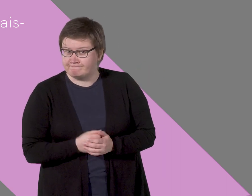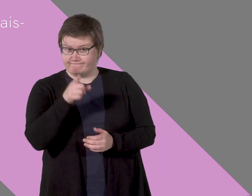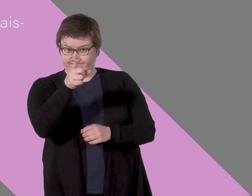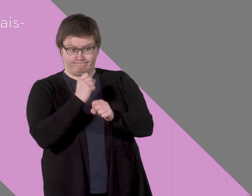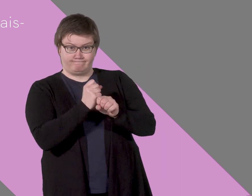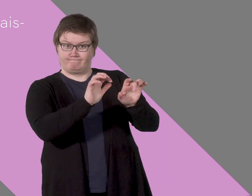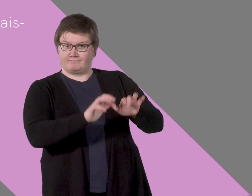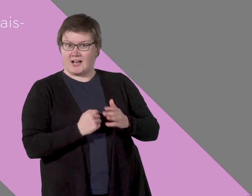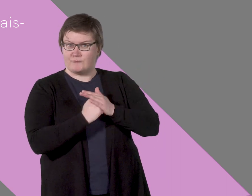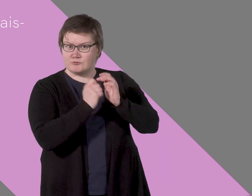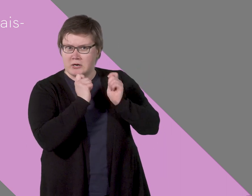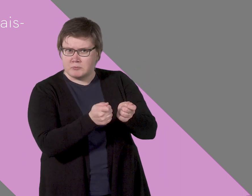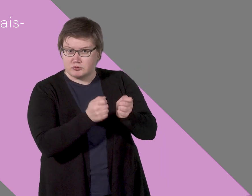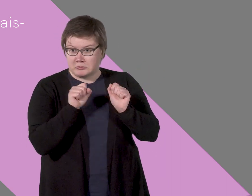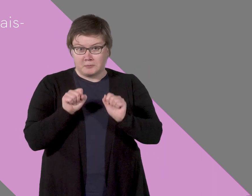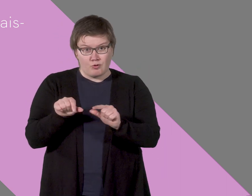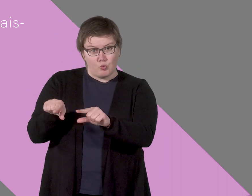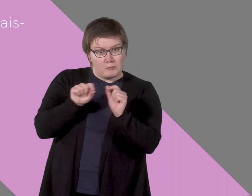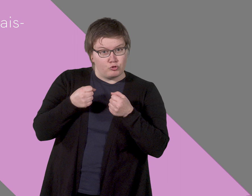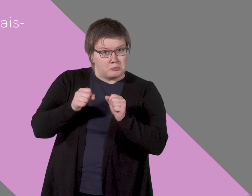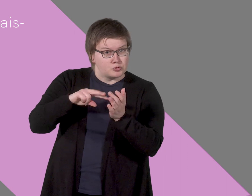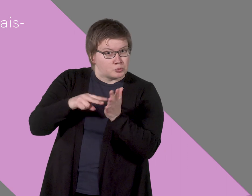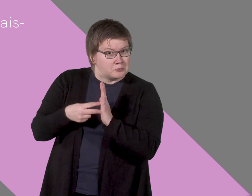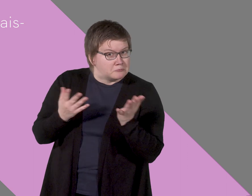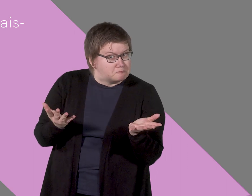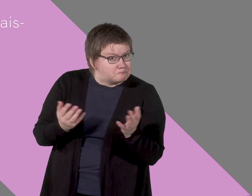Täytyykö toimintasuunnitelma huomioida, kun teet avustushakemusta?